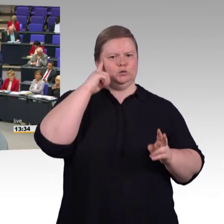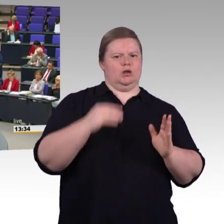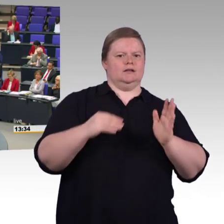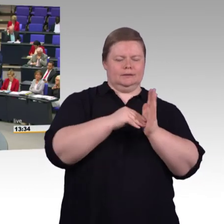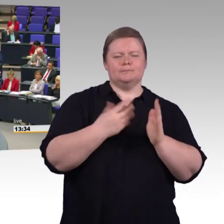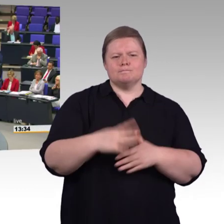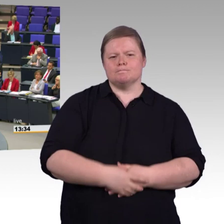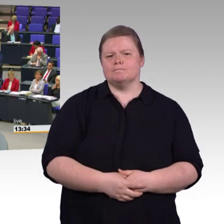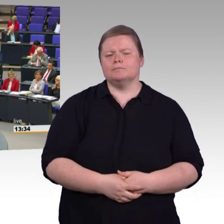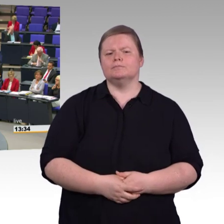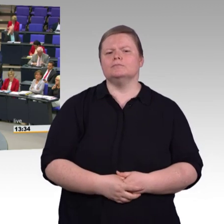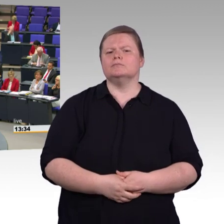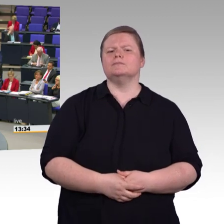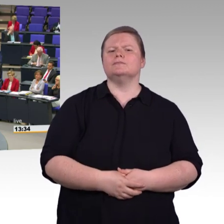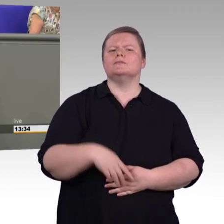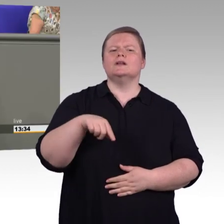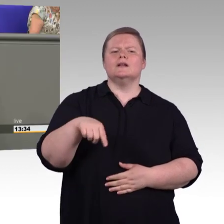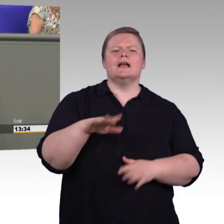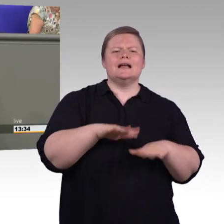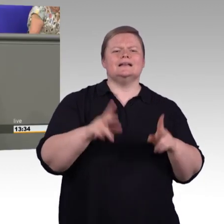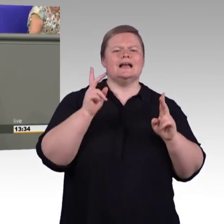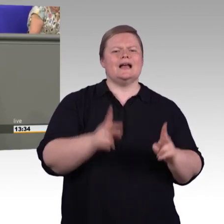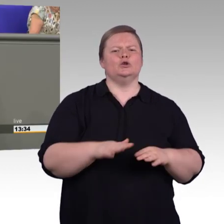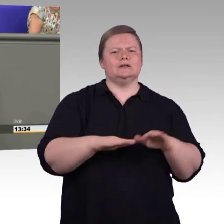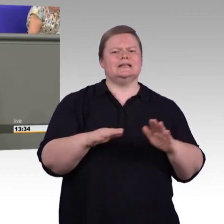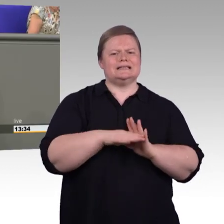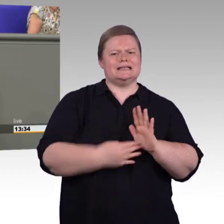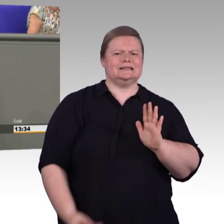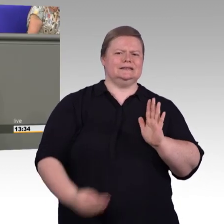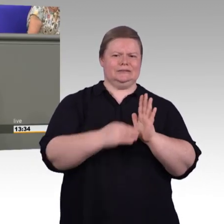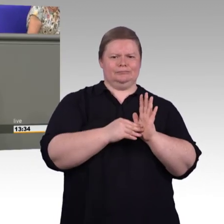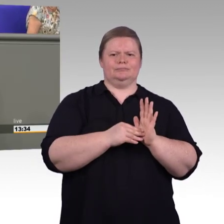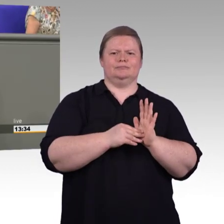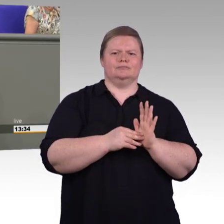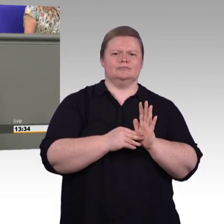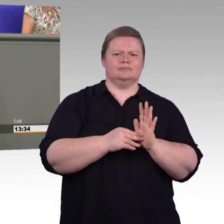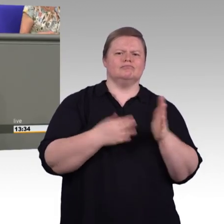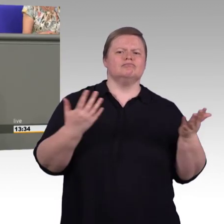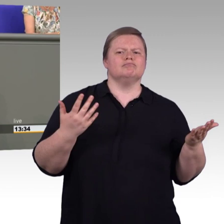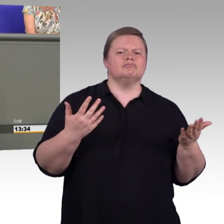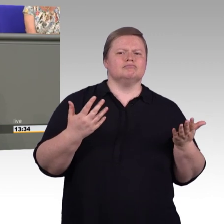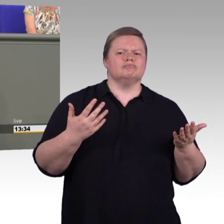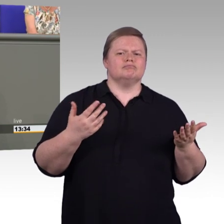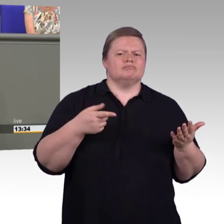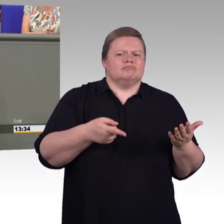sondern das ist Realität. Die UN-Kinderrechtskonvention ist bereits geltendes einfaches Bundesrecht. Sie hat nicht Verfassungsrang,